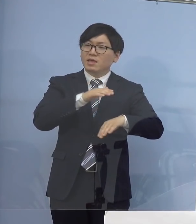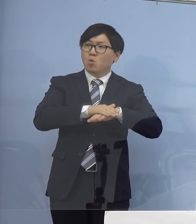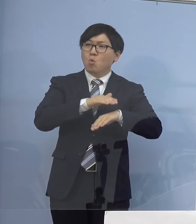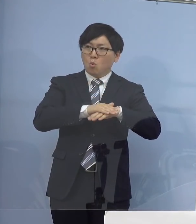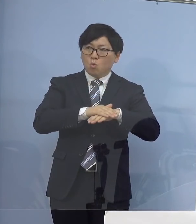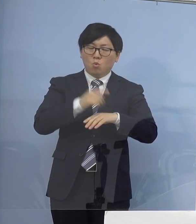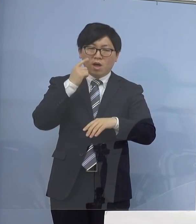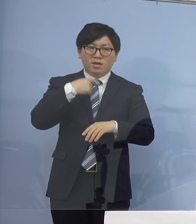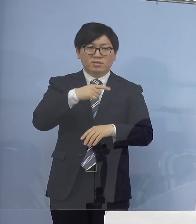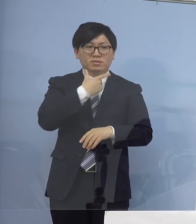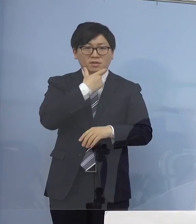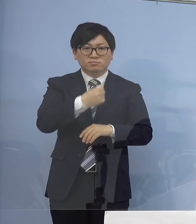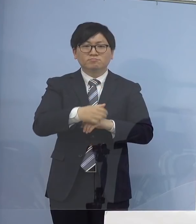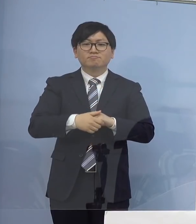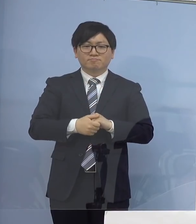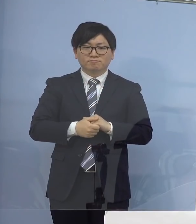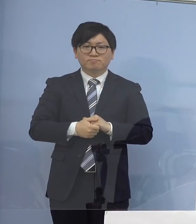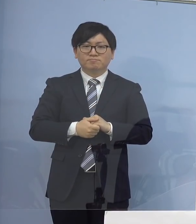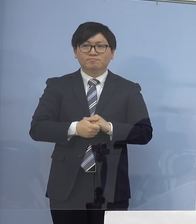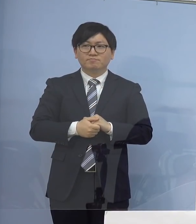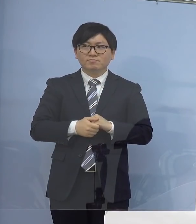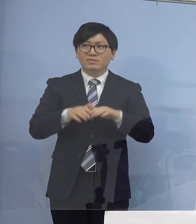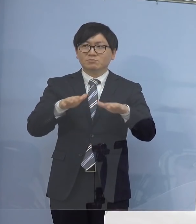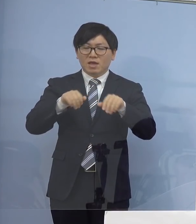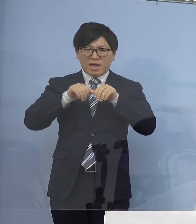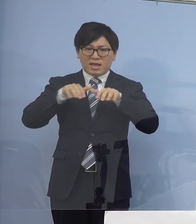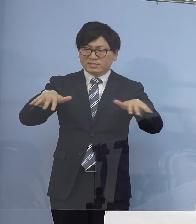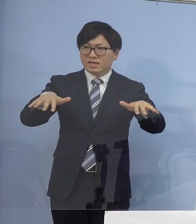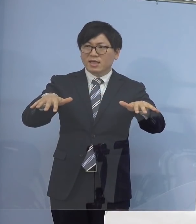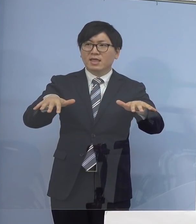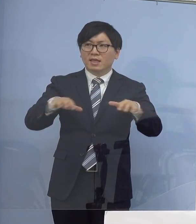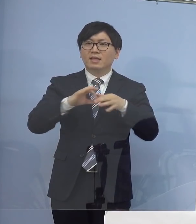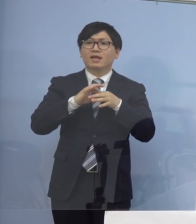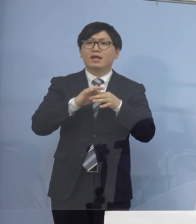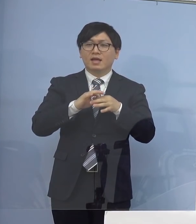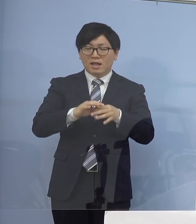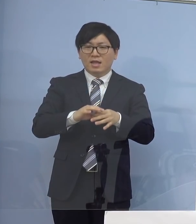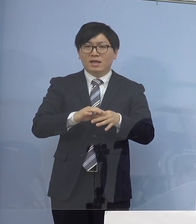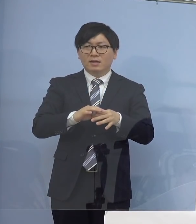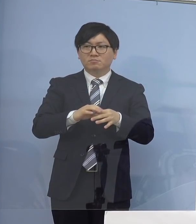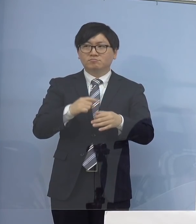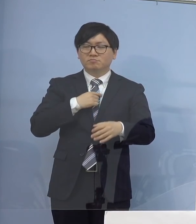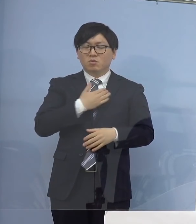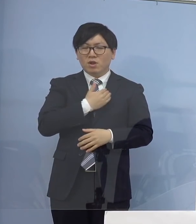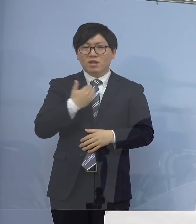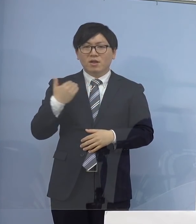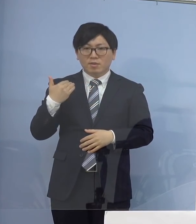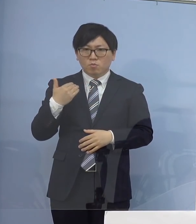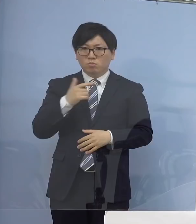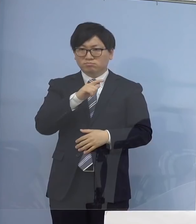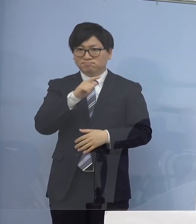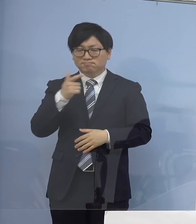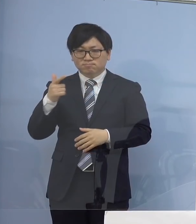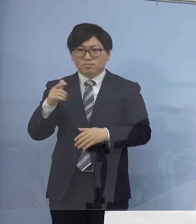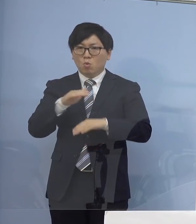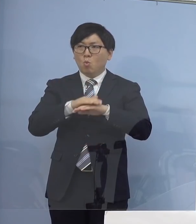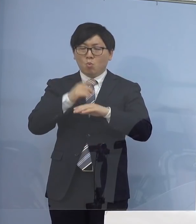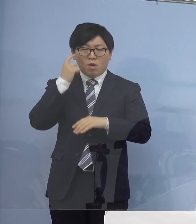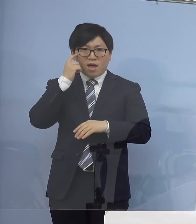そうした意味では感染急拡大 それをしっかりと我々も踏まえる中で対応を進めて参ります